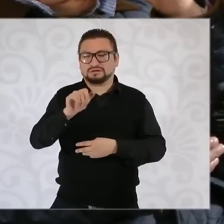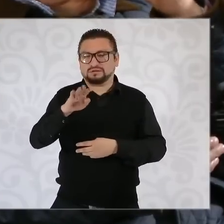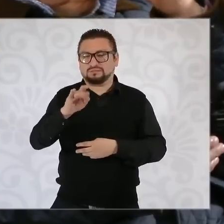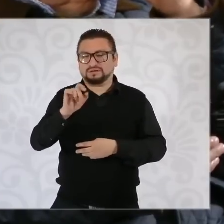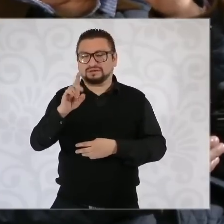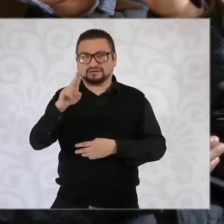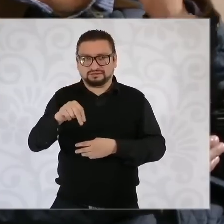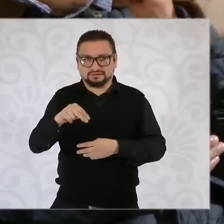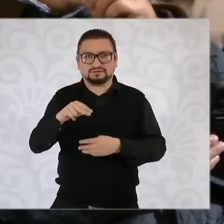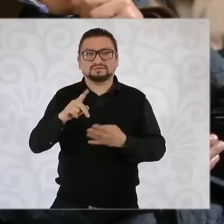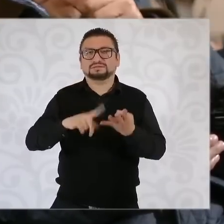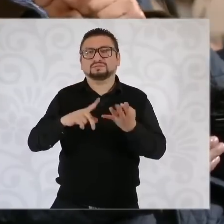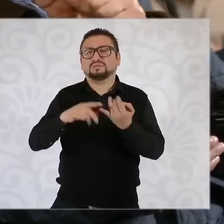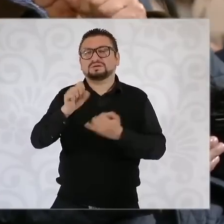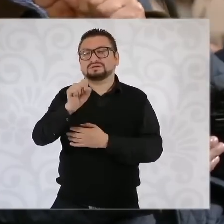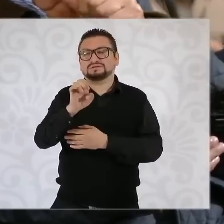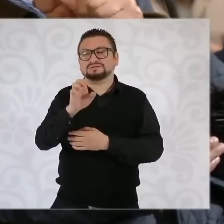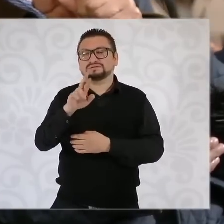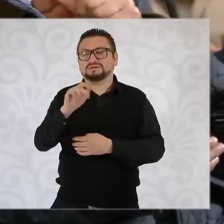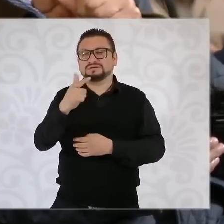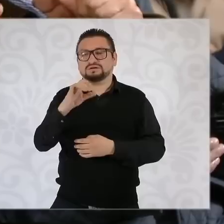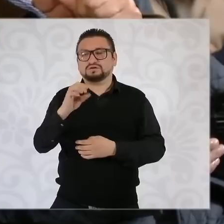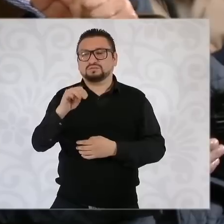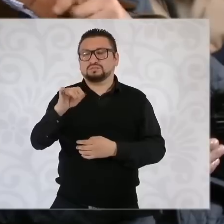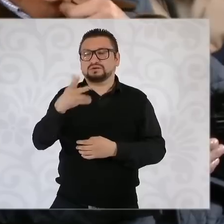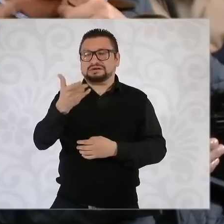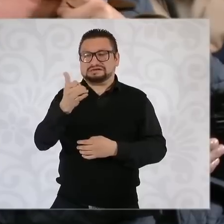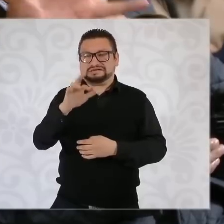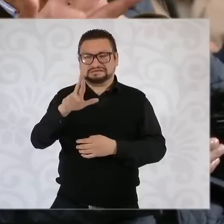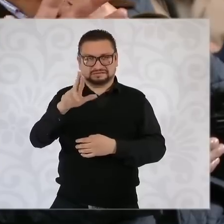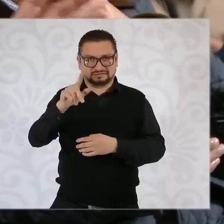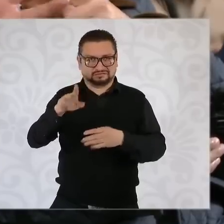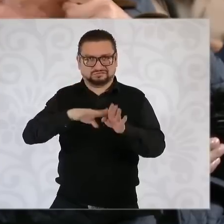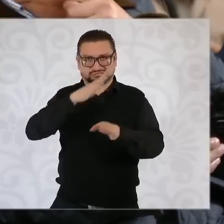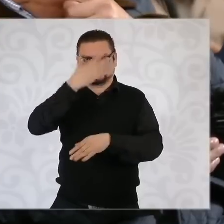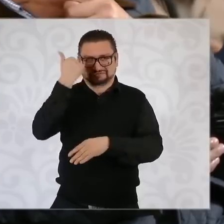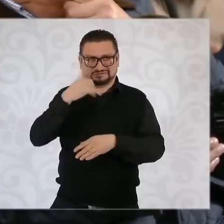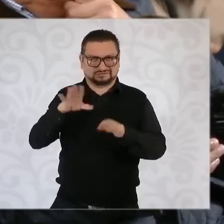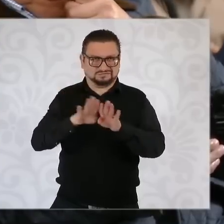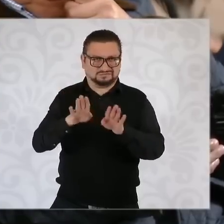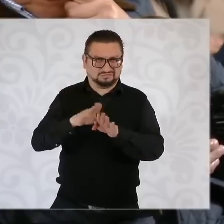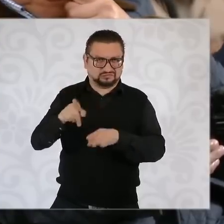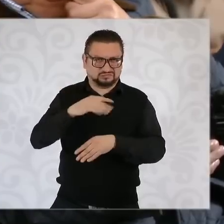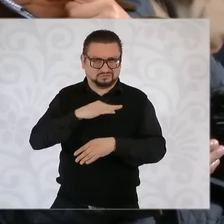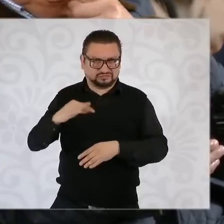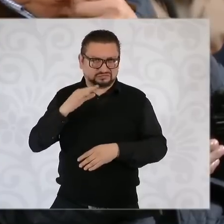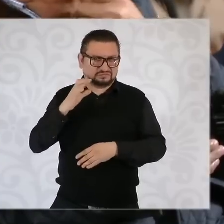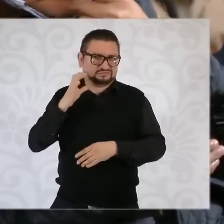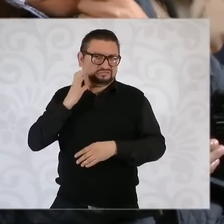Sergio Mayer que realmente Pues yo no sé cómo llegó a la cámara baja él dice que usted lo